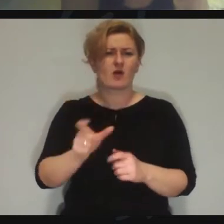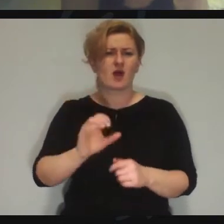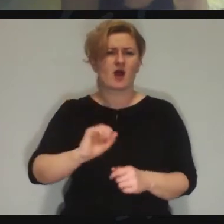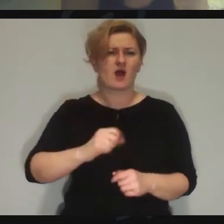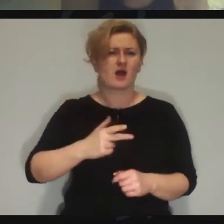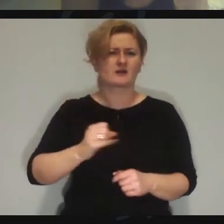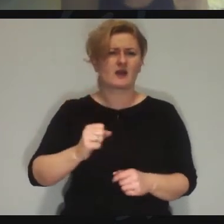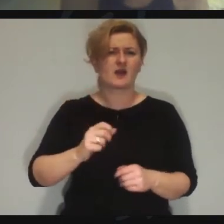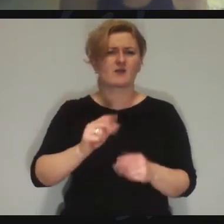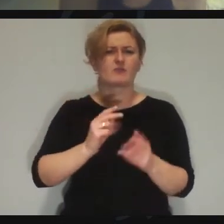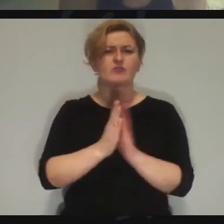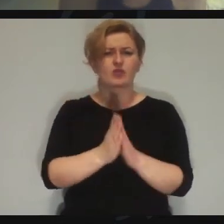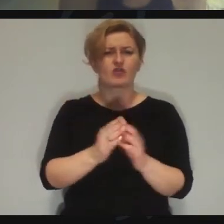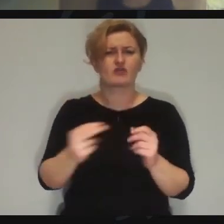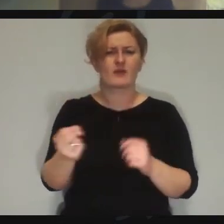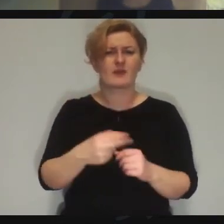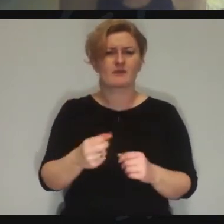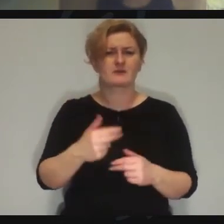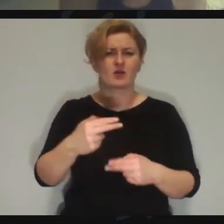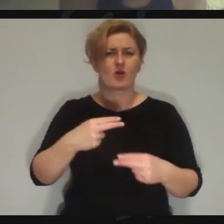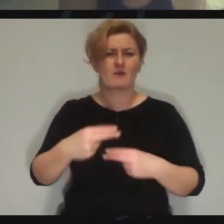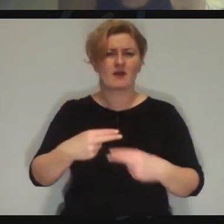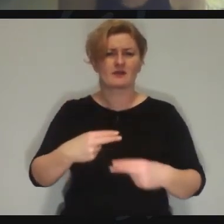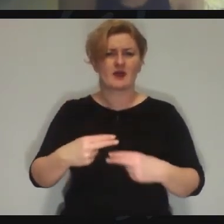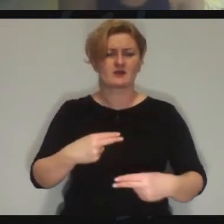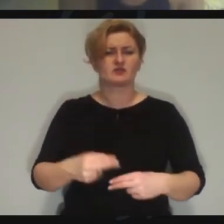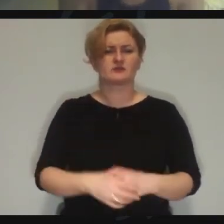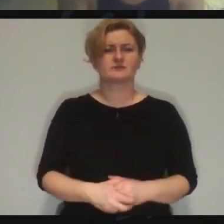Proszę pisać w komentarzu.